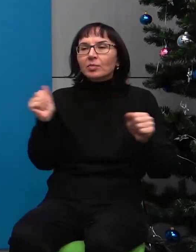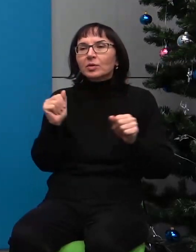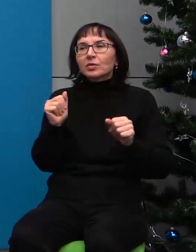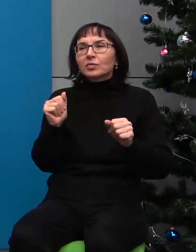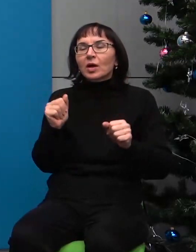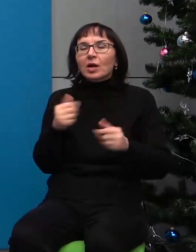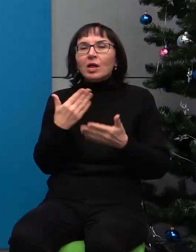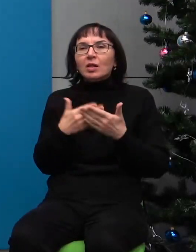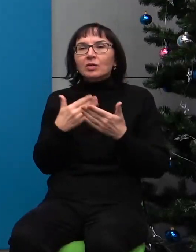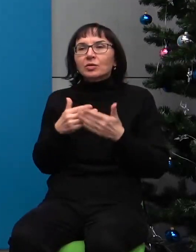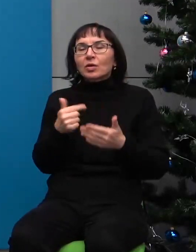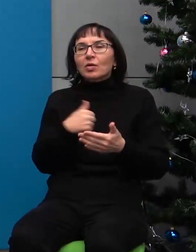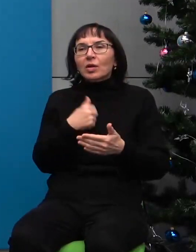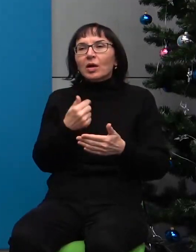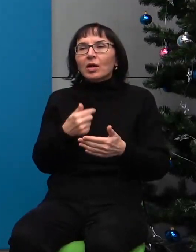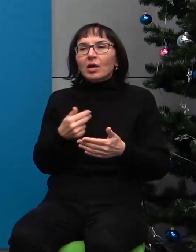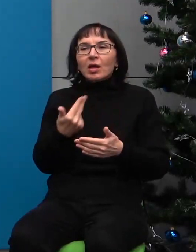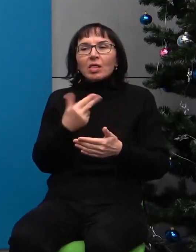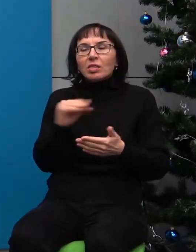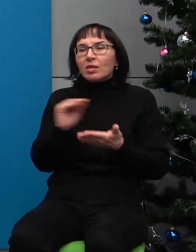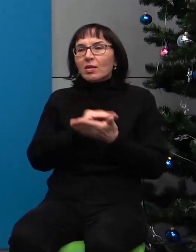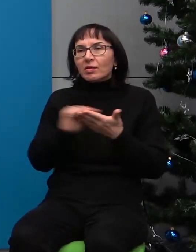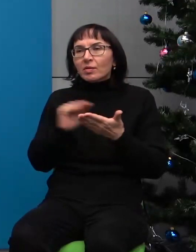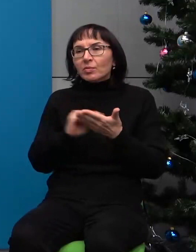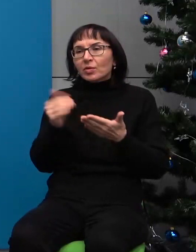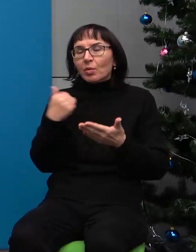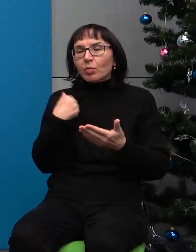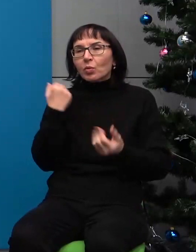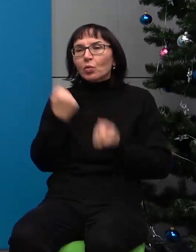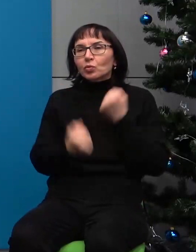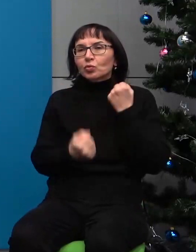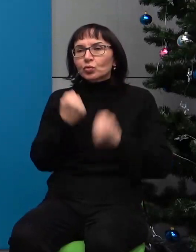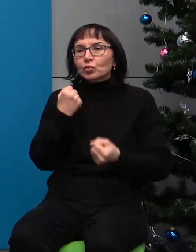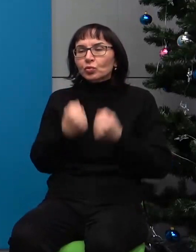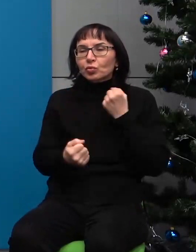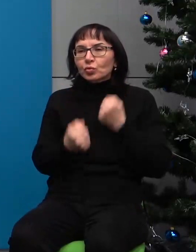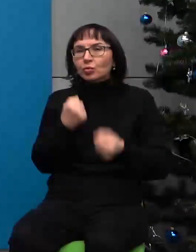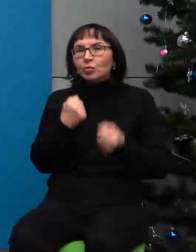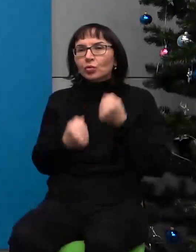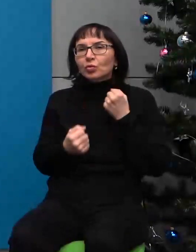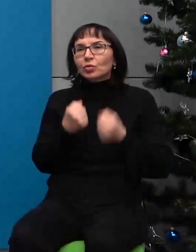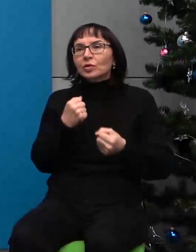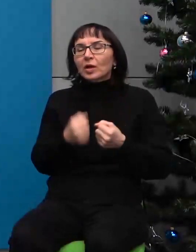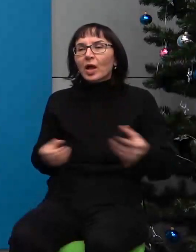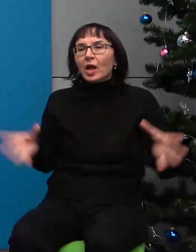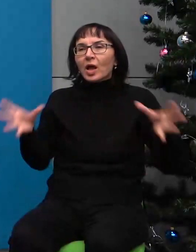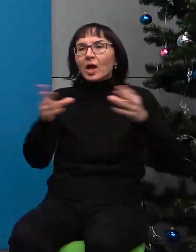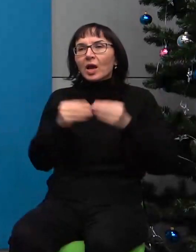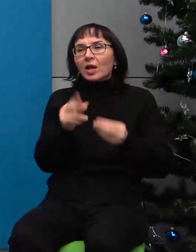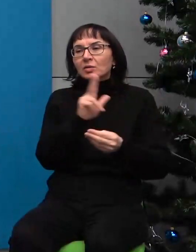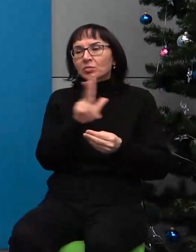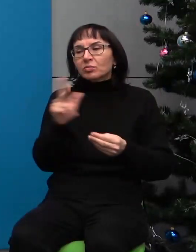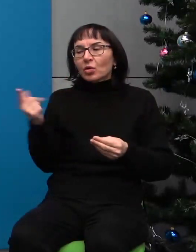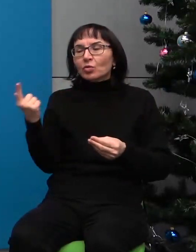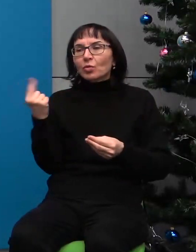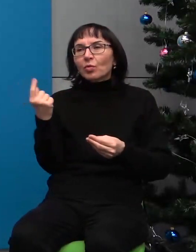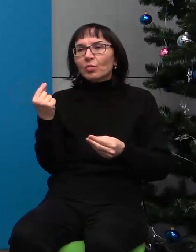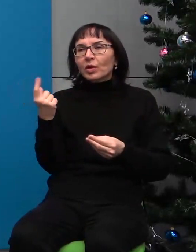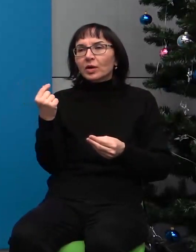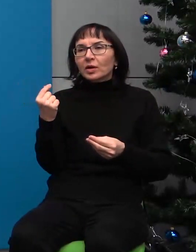Więc to było trudne, bardziej tak rzemieślniczo powiedzmy, trudne razem z kimś coś robić. Zresztą w ogóle dzisiaj rano przez telefon